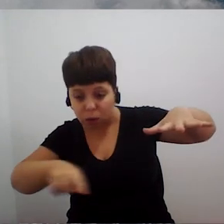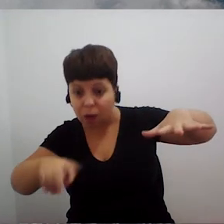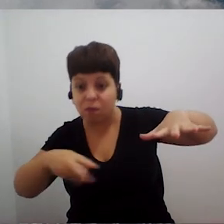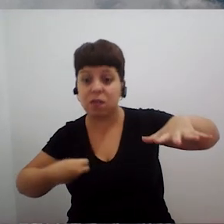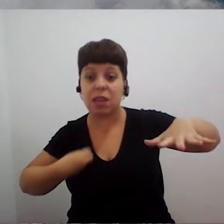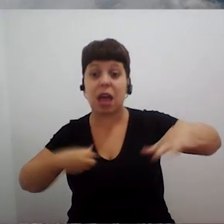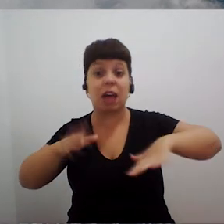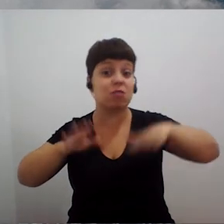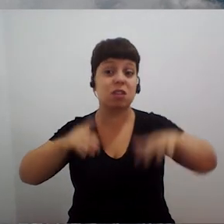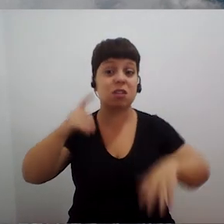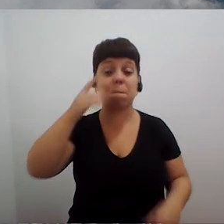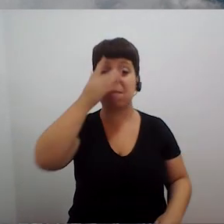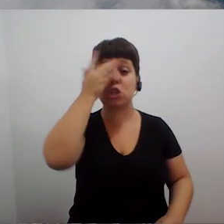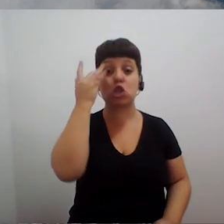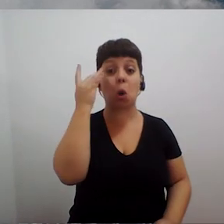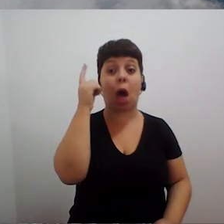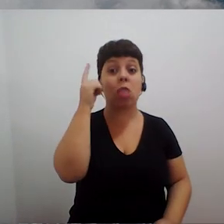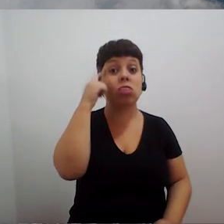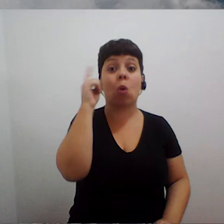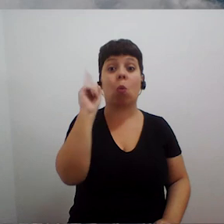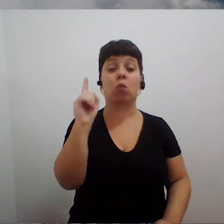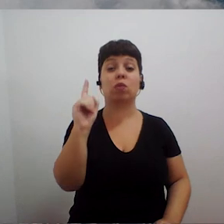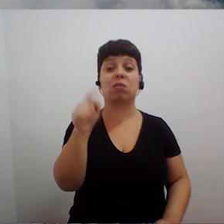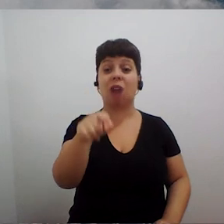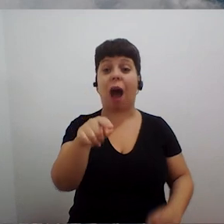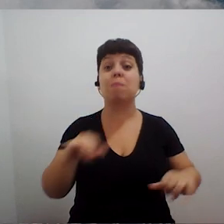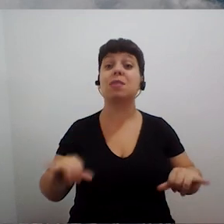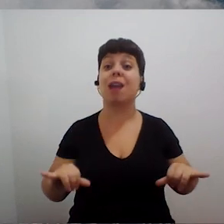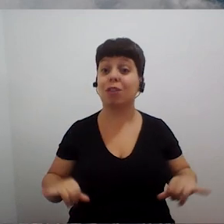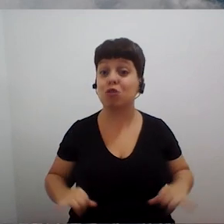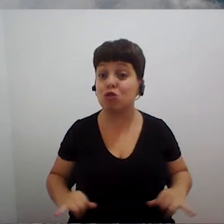as pessoas não tem noção do quanto o oceano está agonizando